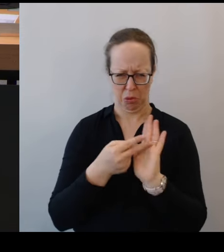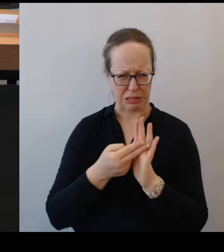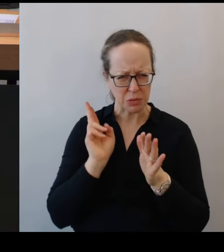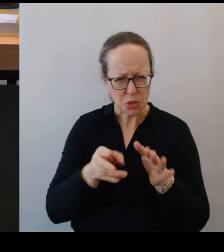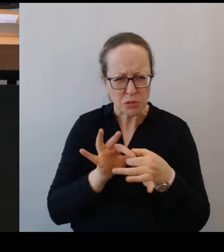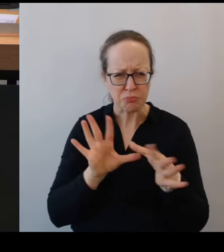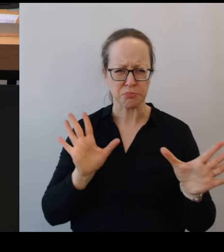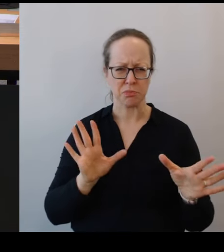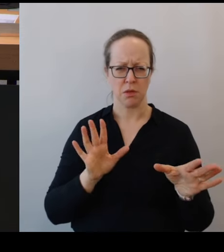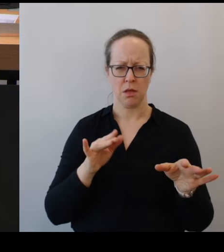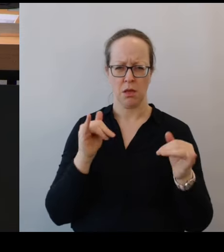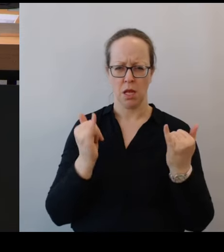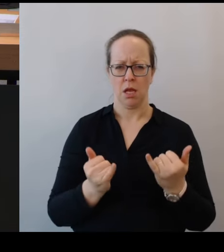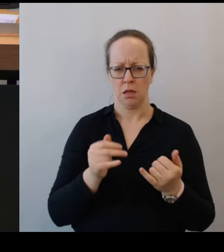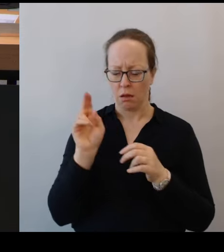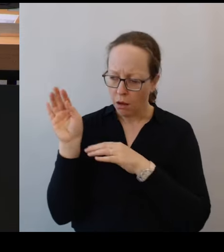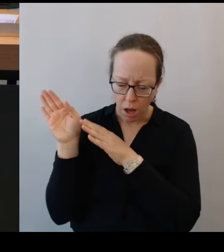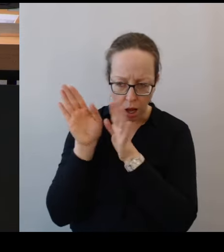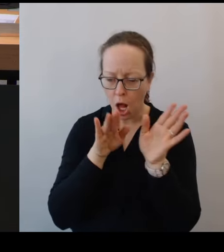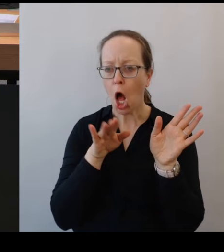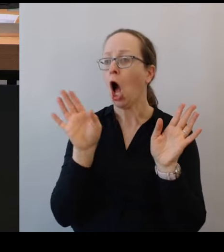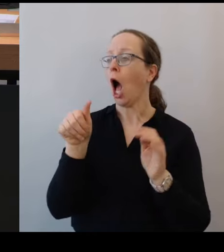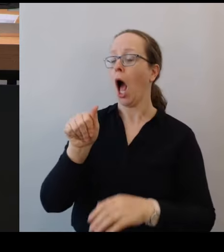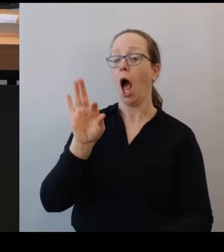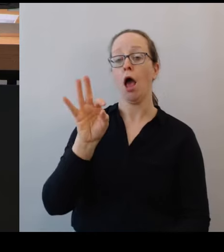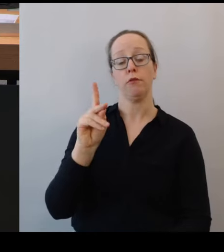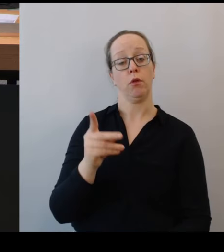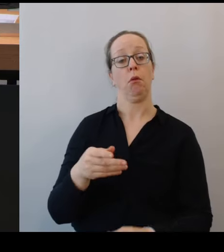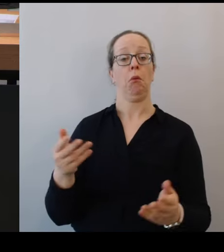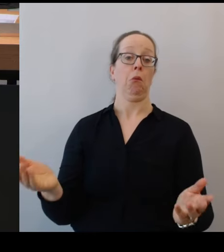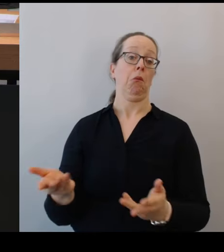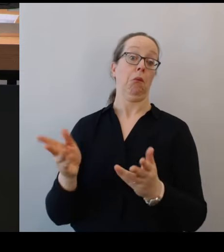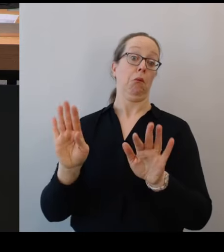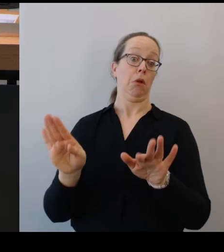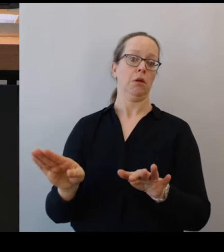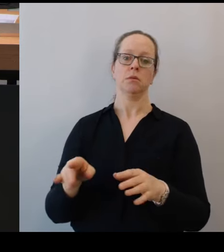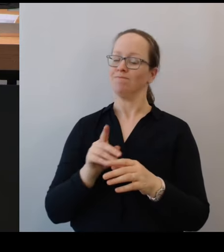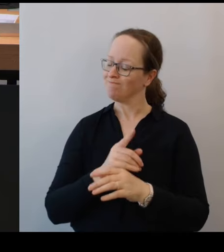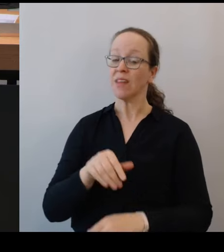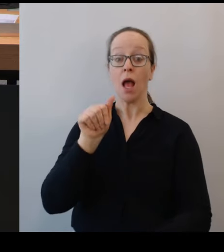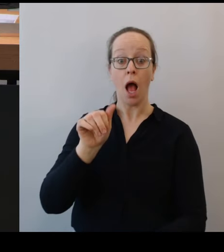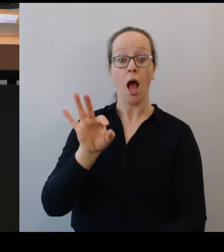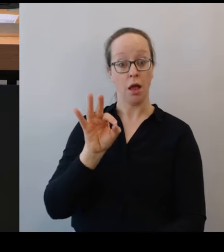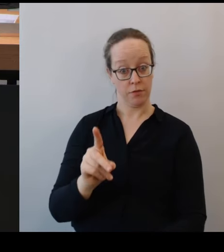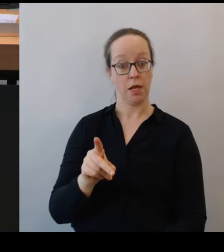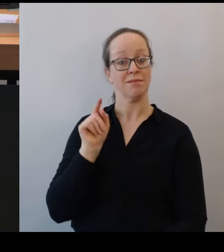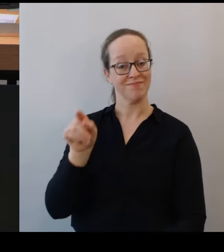Die AfD ist eine faschistische Partei. Sie propagieren eine völkische Blut und Boden Ideologie.